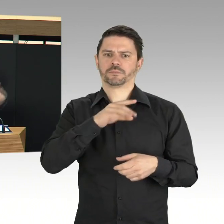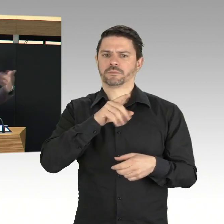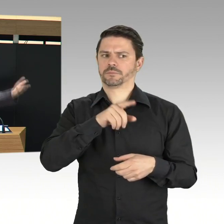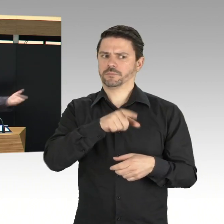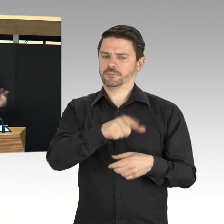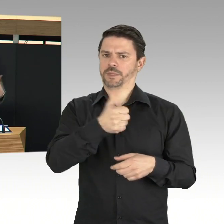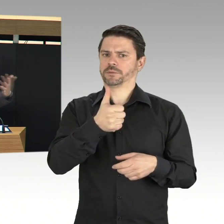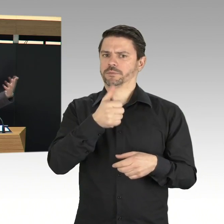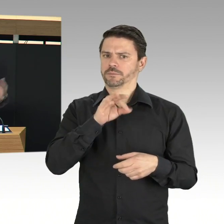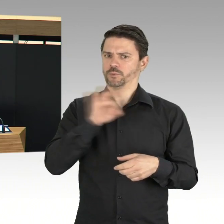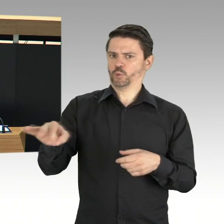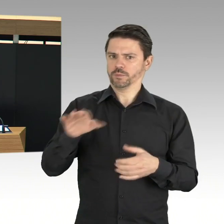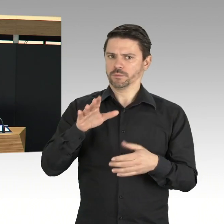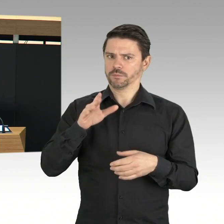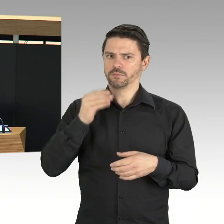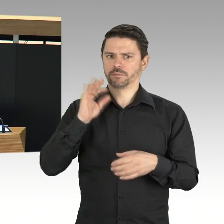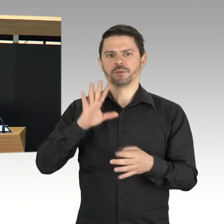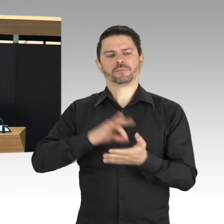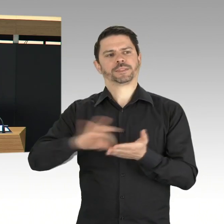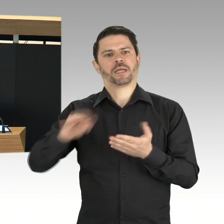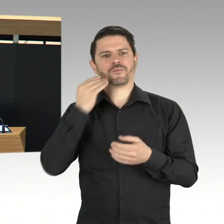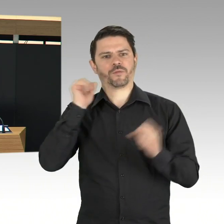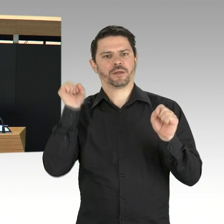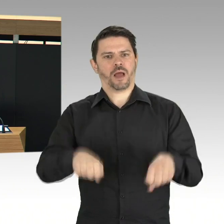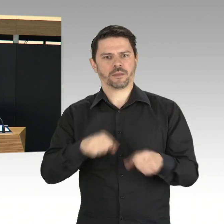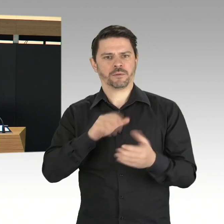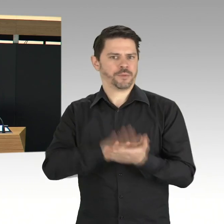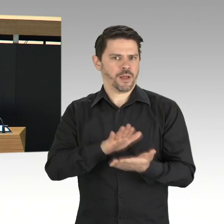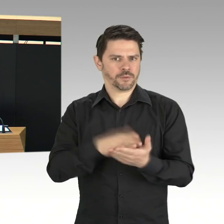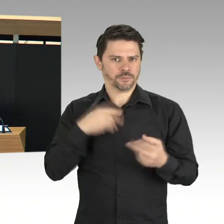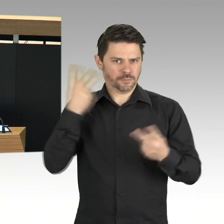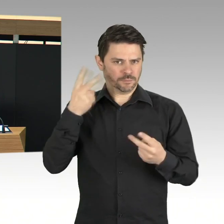genossenschaftliche Bestands- und Anteilserwerb und so weiter. Damit unterstützen wir sie,